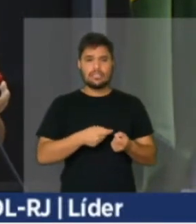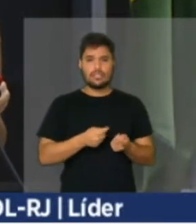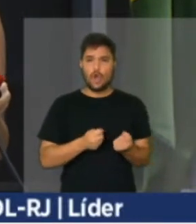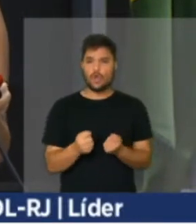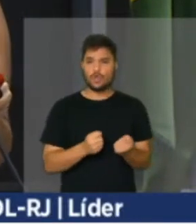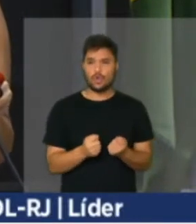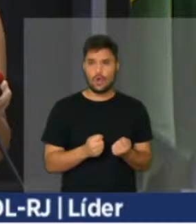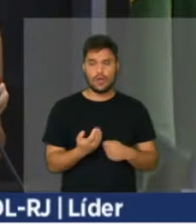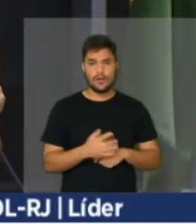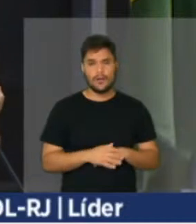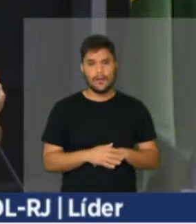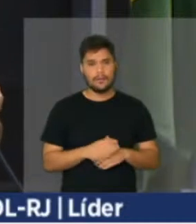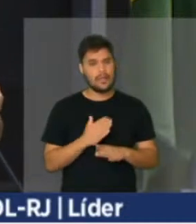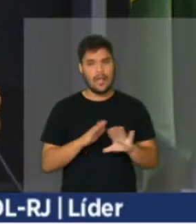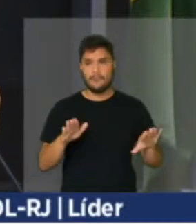AUSTERIDADE, DE DESMONTE DO ESTADO BRASILEIRO, DE